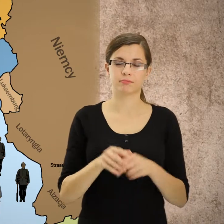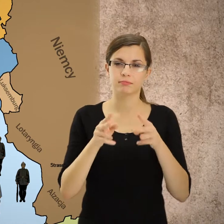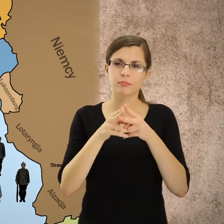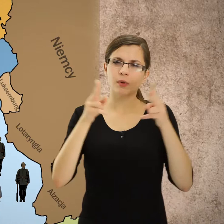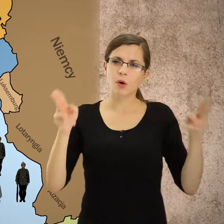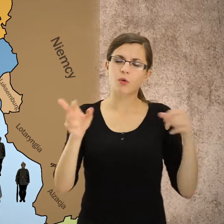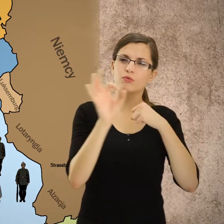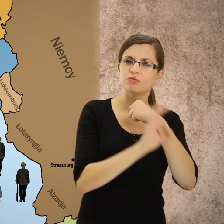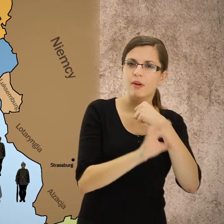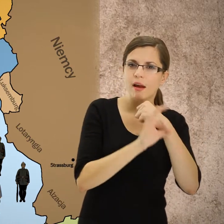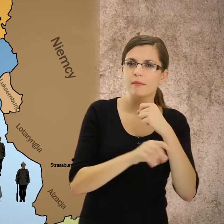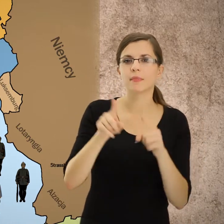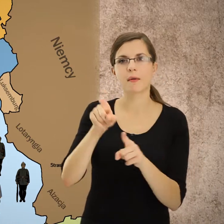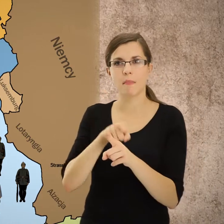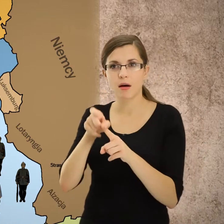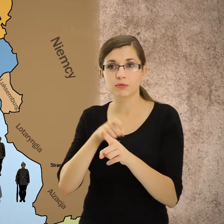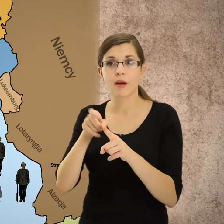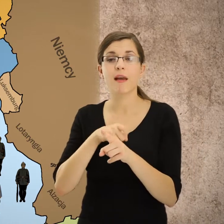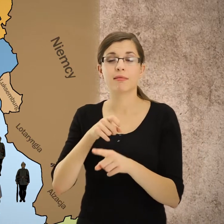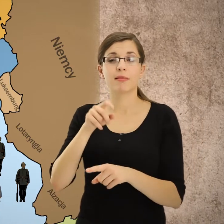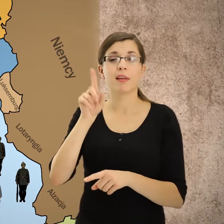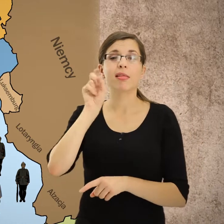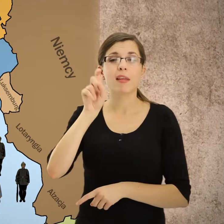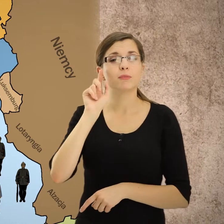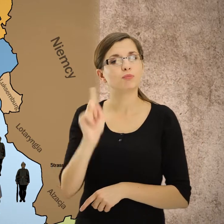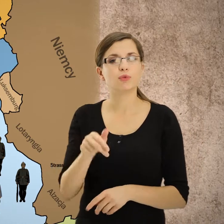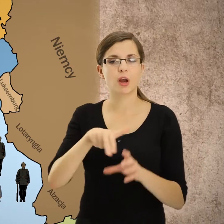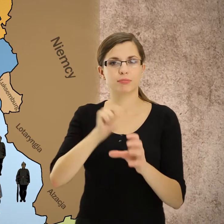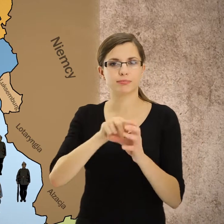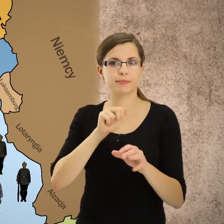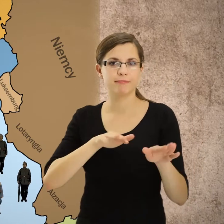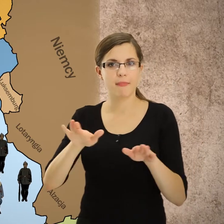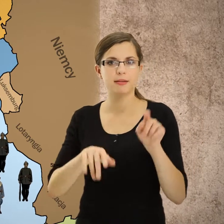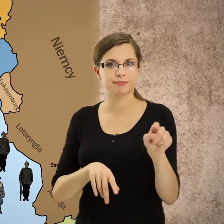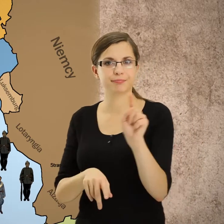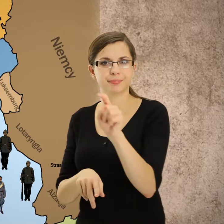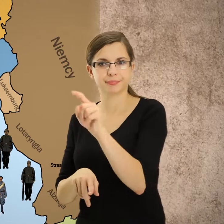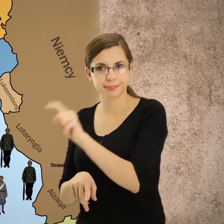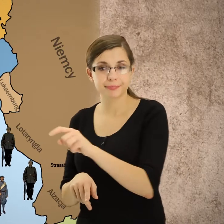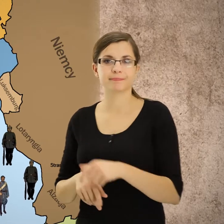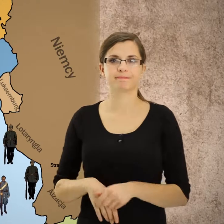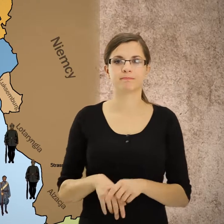Od sierpnia do października wojska niemieckie musiały się wycofać ze zdobytych terenów,